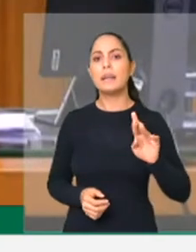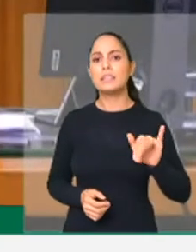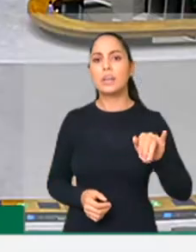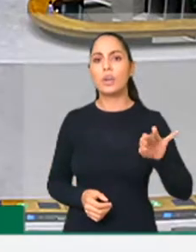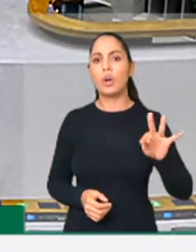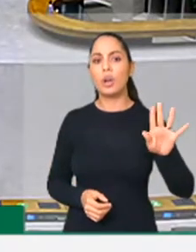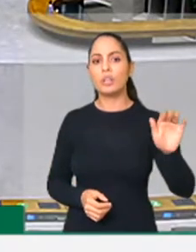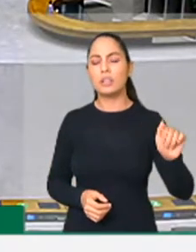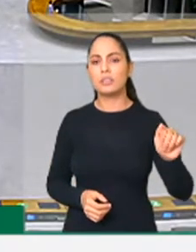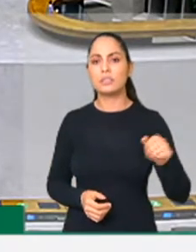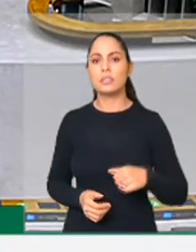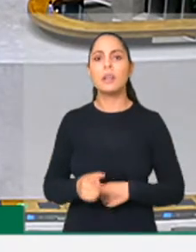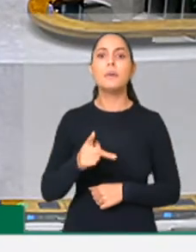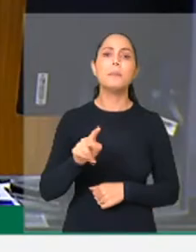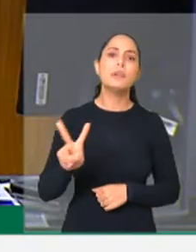QUE NÓS ESTAMOS VENDO É UMA INVERSÃO DO TEXTO A GENTE É